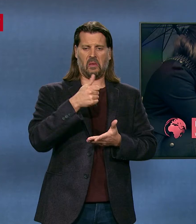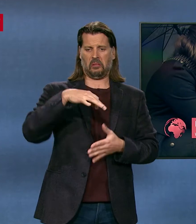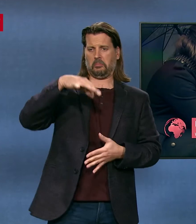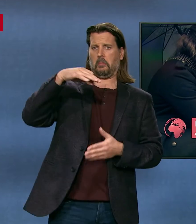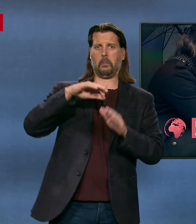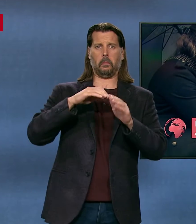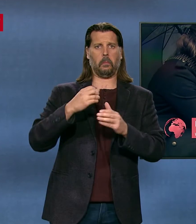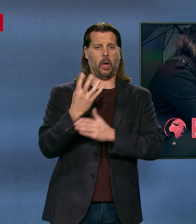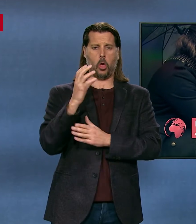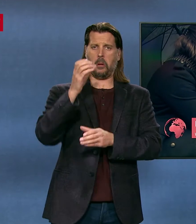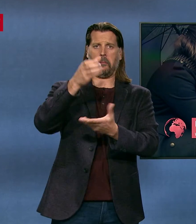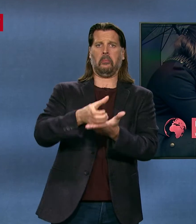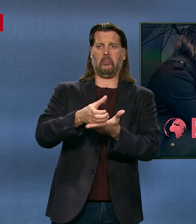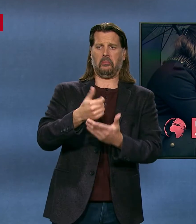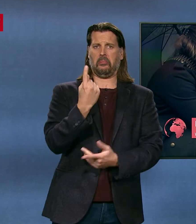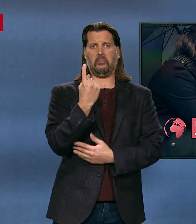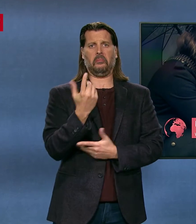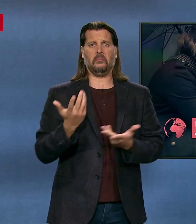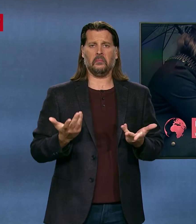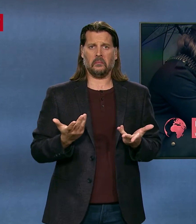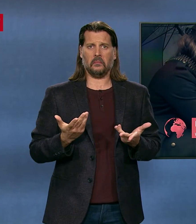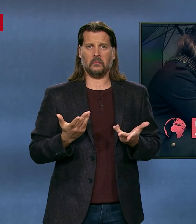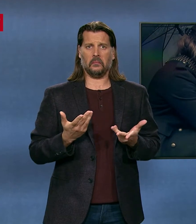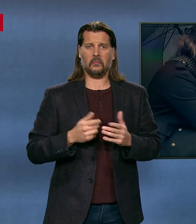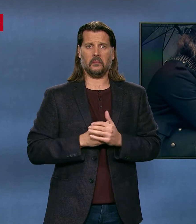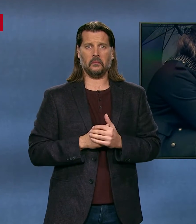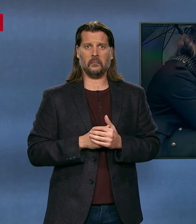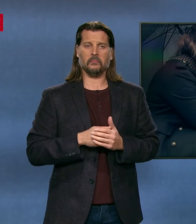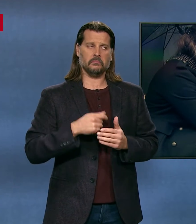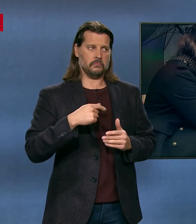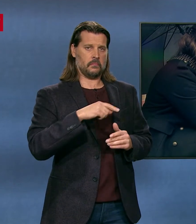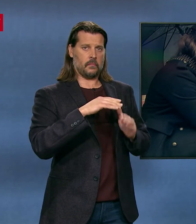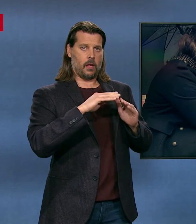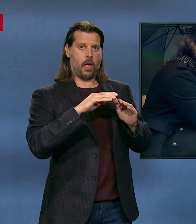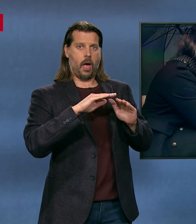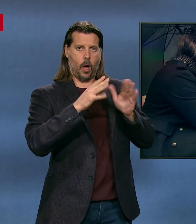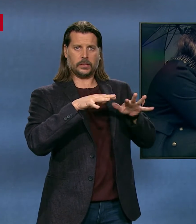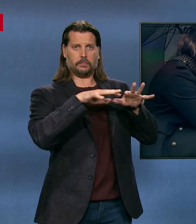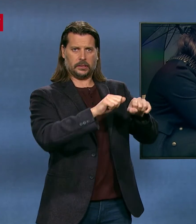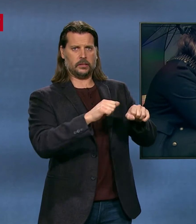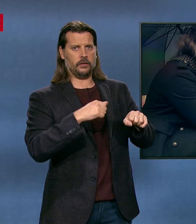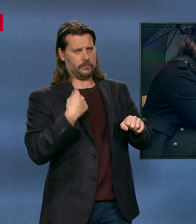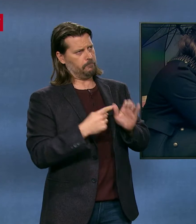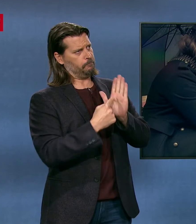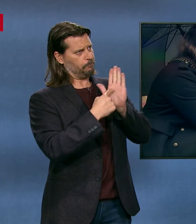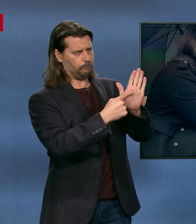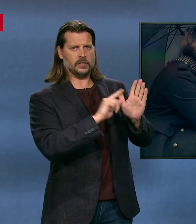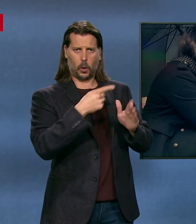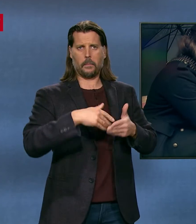aber es gibt nur einen einzigen Baum vor dem Haus. Wir wollen dem Hausbesitzer sagen, dass er mehr Bäume pflanzen soll.